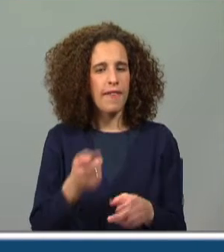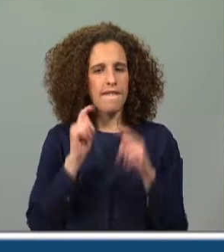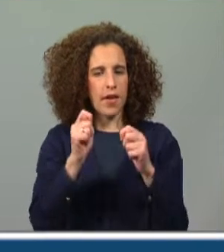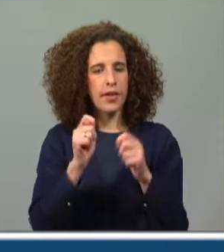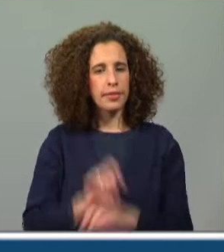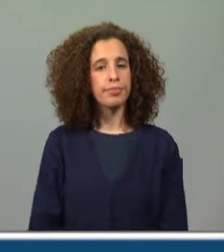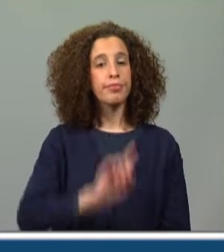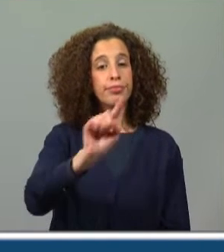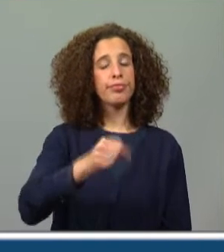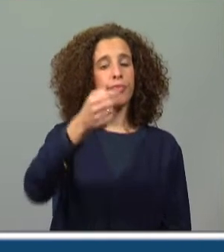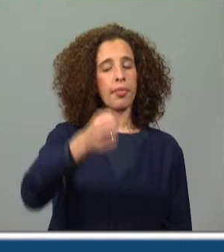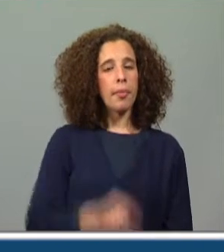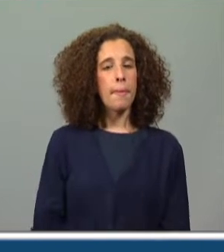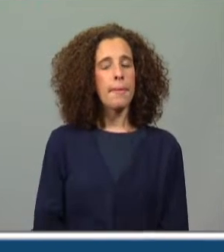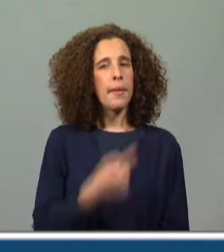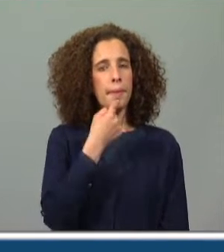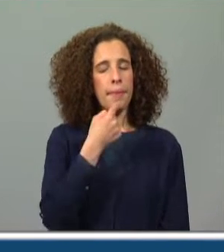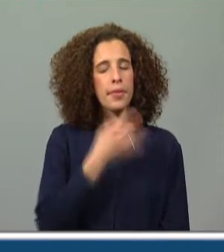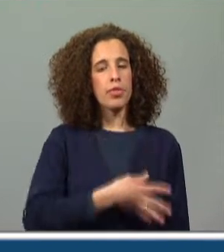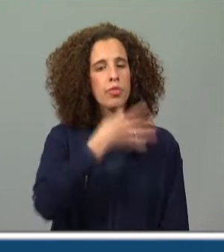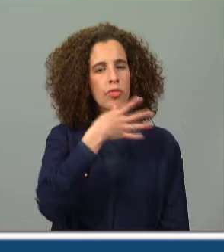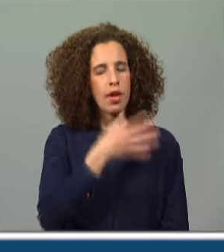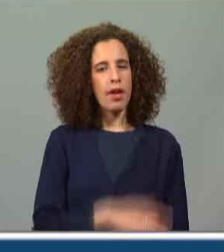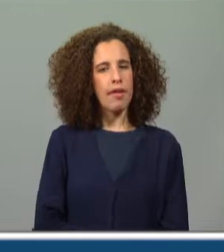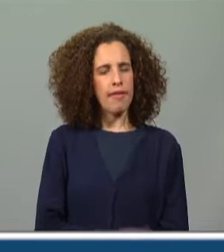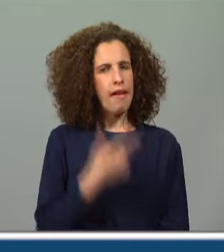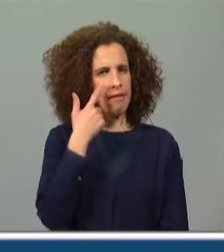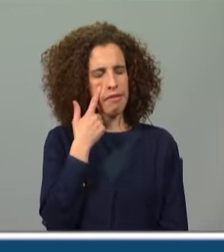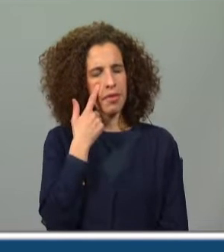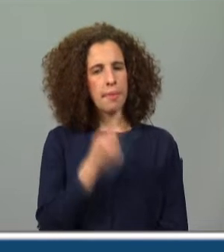e entretanto nós percebemos que a narradora é perspicaz e perceber que era 同時我們意識到敘述者很有見地，並意識到它是